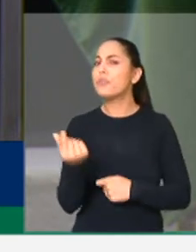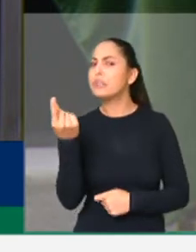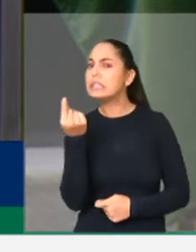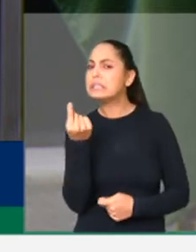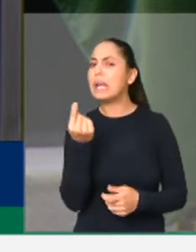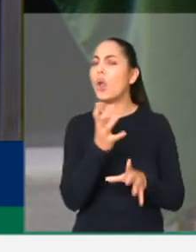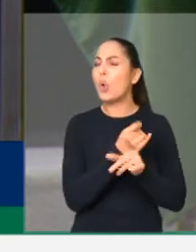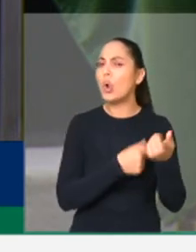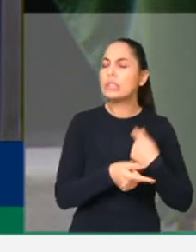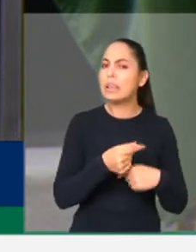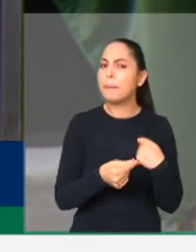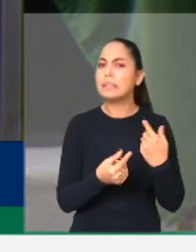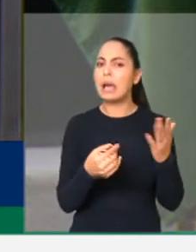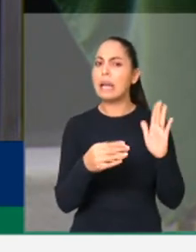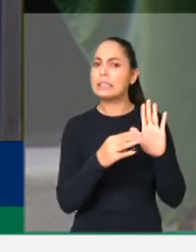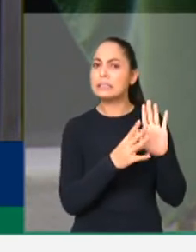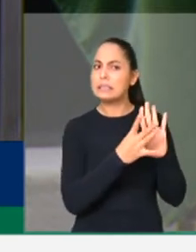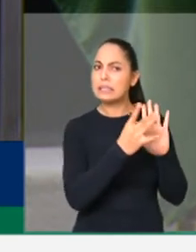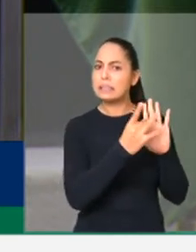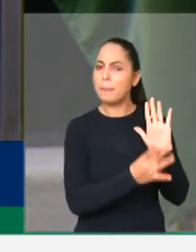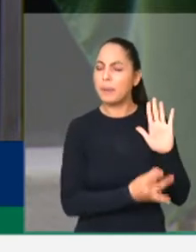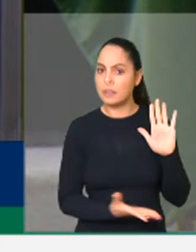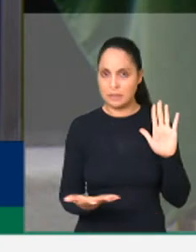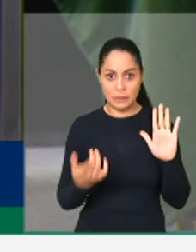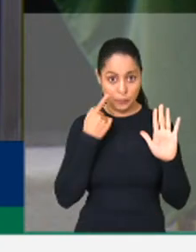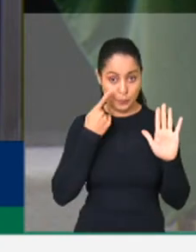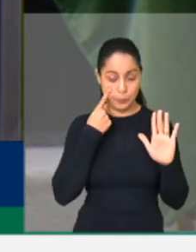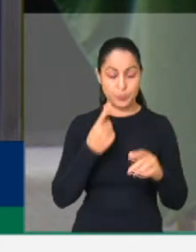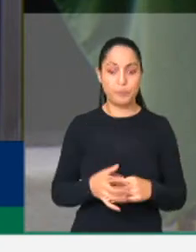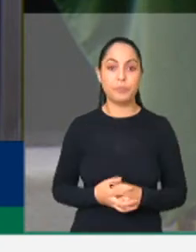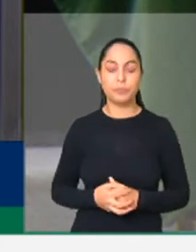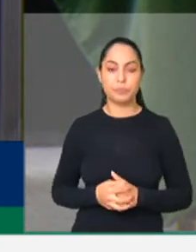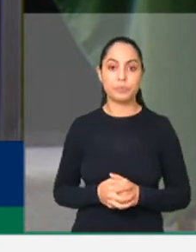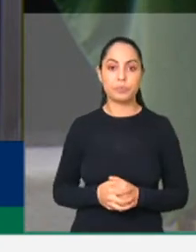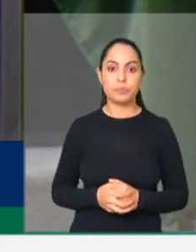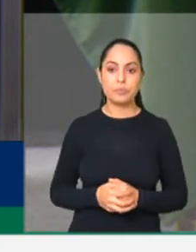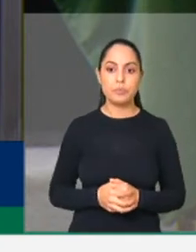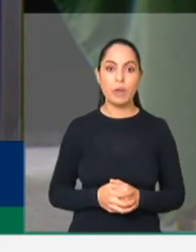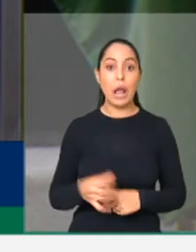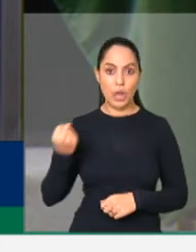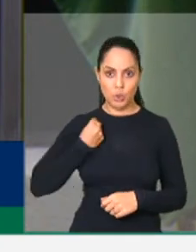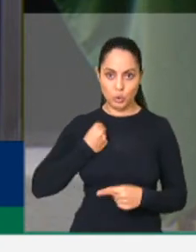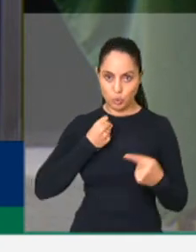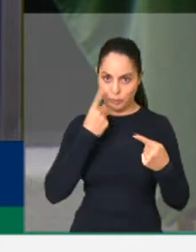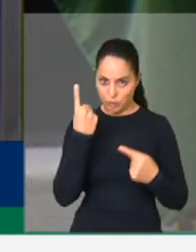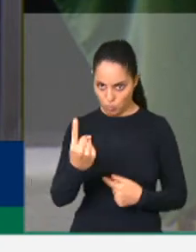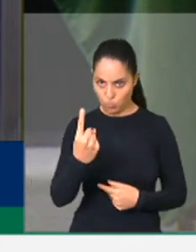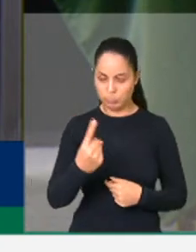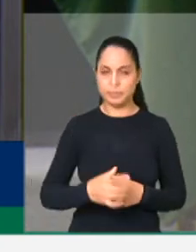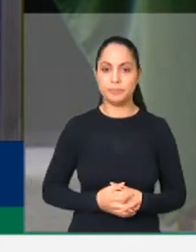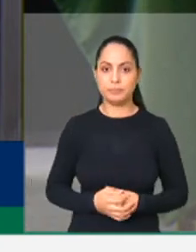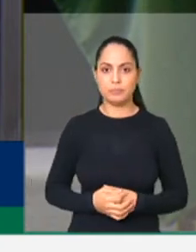PRONAMPE. EXPONDO QUE A UNIÃO RESTITUIRÁAS INSTITUIÇÕES FINANCEIRAS 25% DOS VALORES LEVADOS A PREJUÍZO DECORRENTES DAS OPERAÇÕES DE